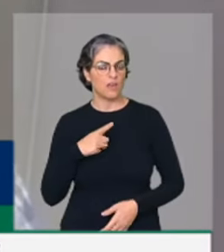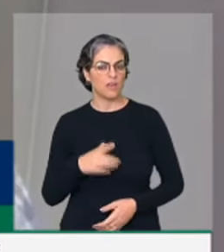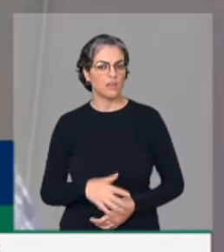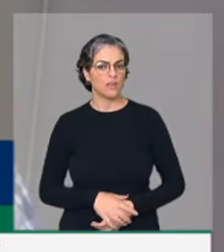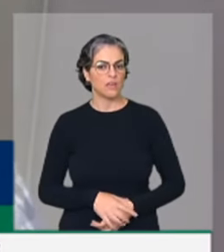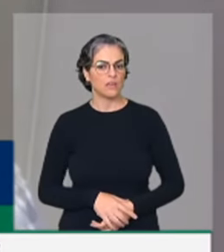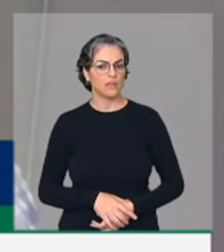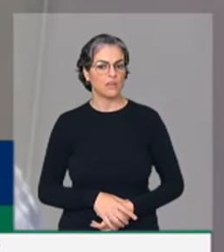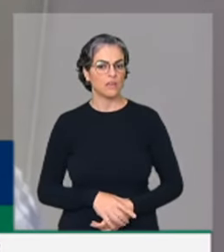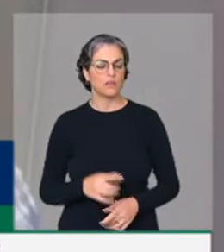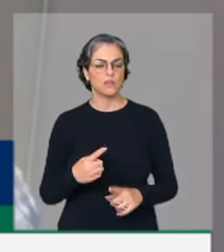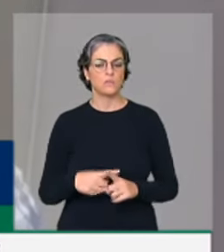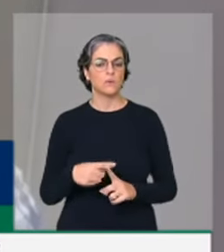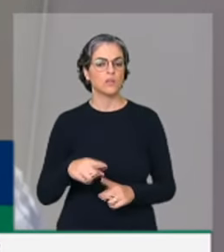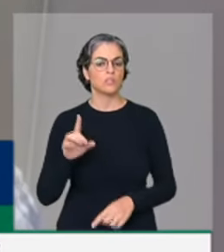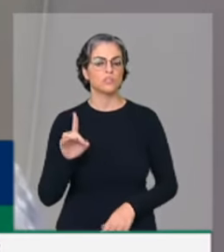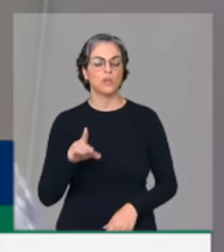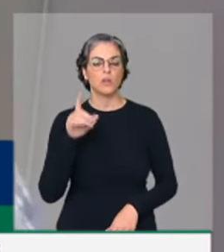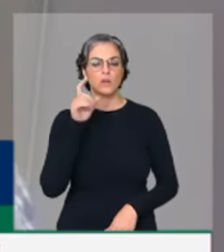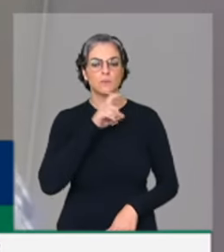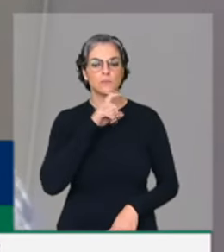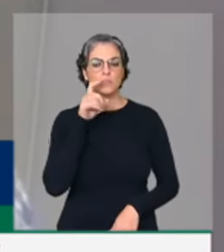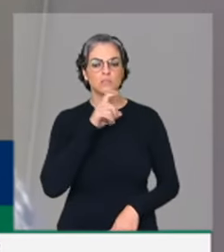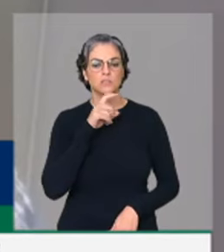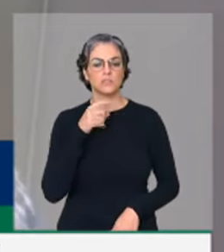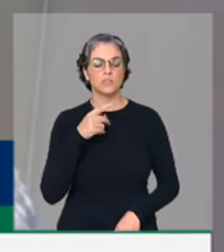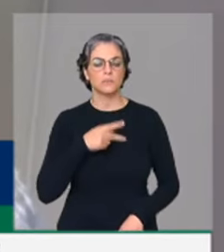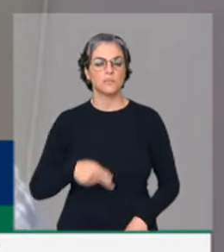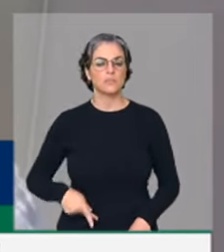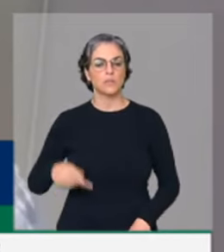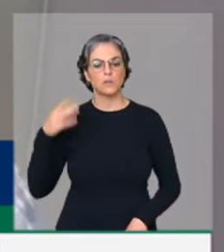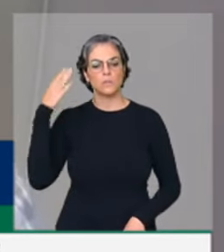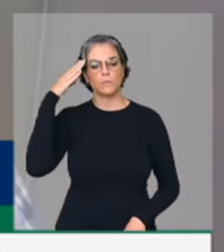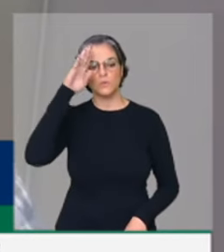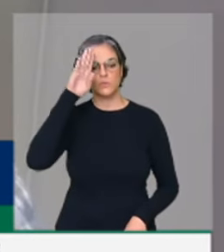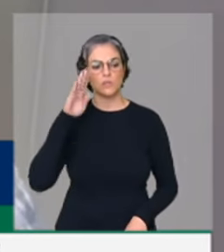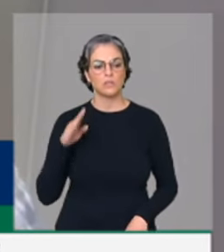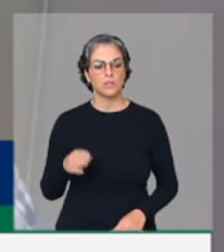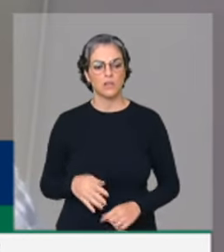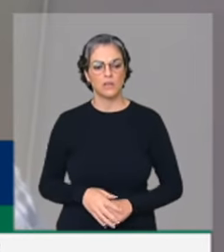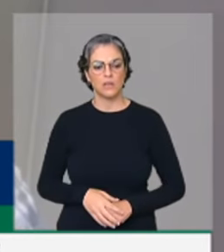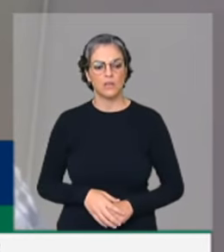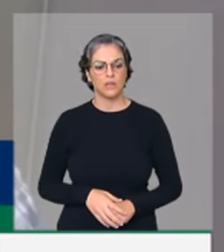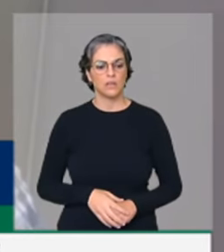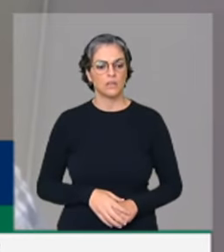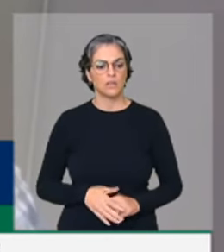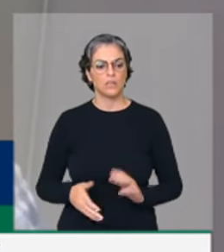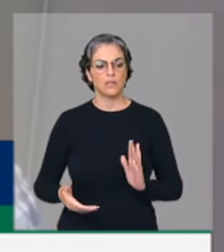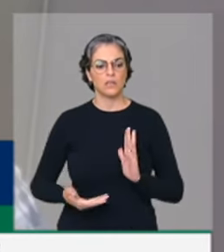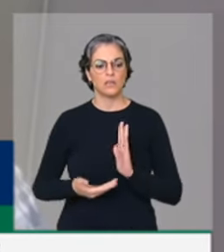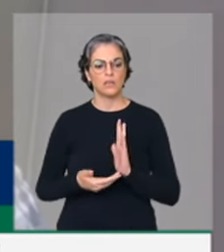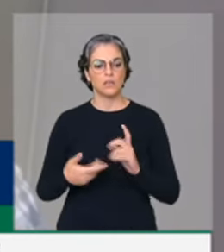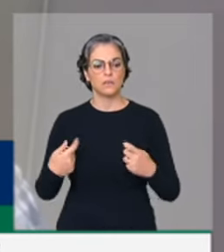QUERENDO GANHAR TEMPO. E A... A CÂMARA FEDERAL DEVERIA ERA INSTALAR UMA COMISSÃO PARLAMENTAR DE INQUÉRITO PARA VERIFICAR, AÍ SIM... O QUE